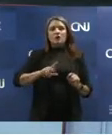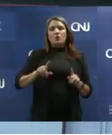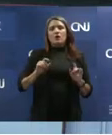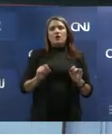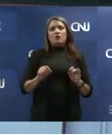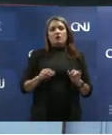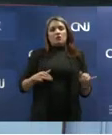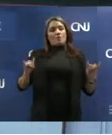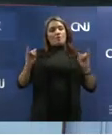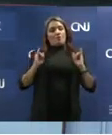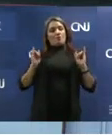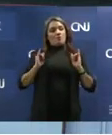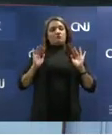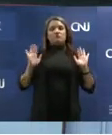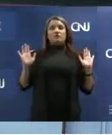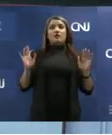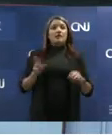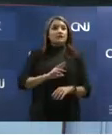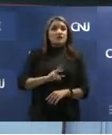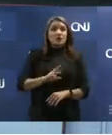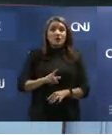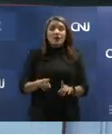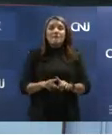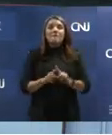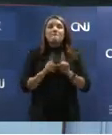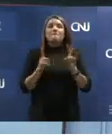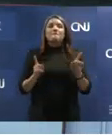mas o que se vislumbra é uma possível